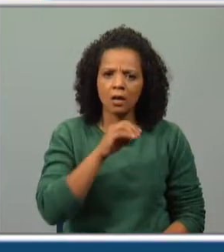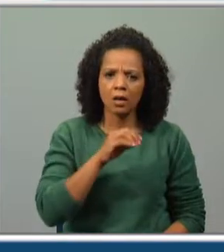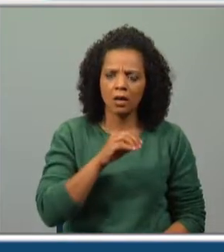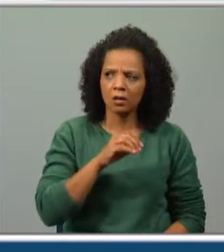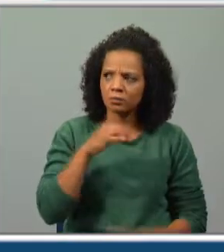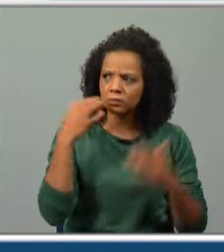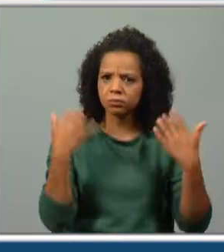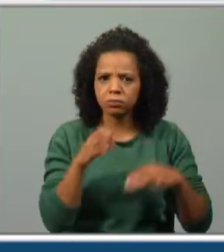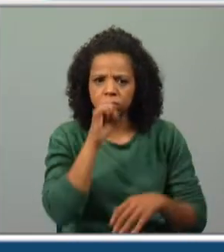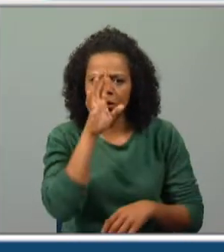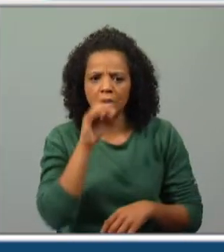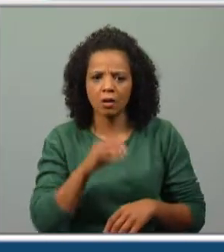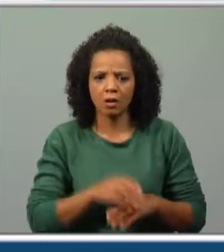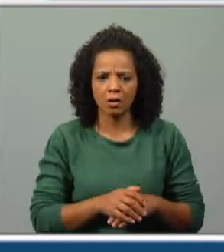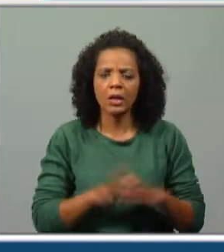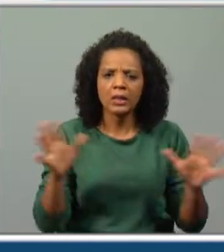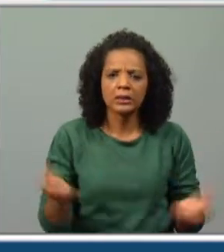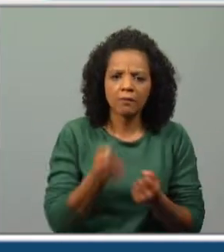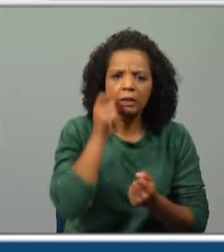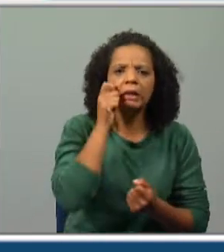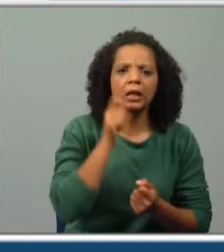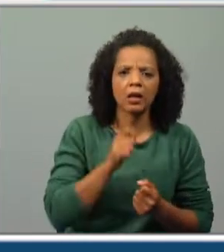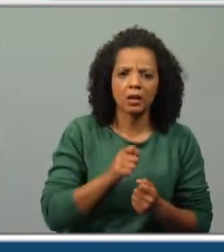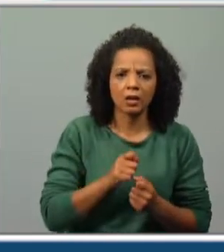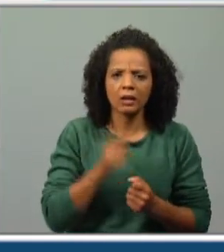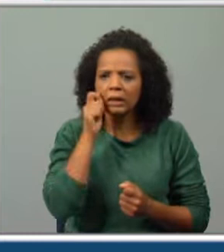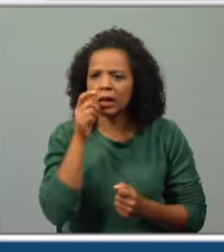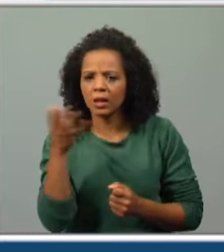reclamação tem o salvar 抱怨有保存